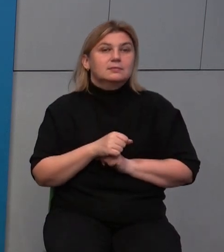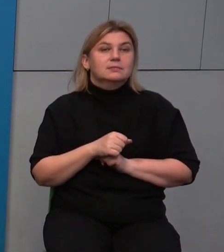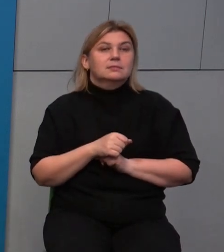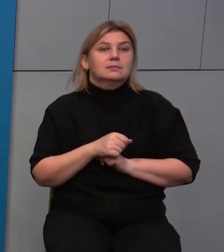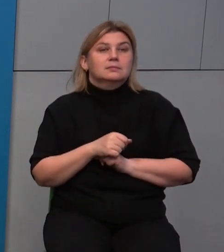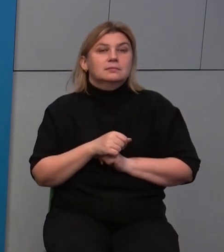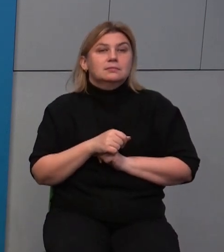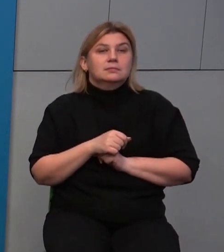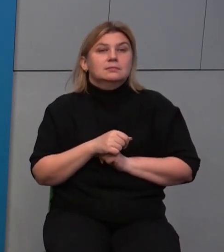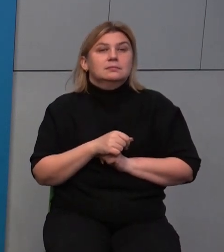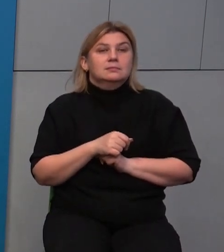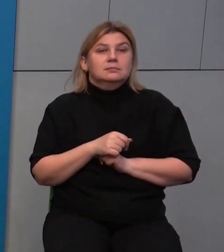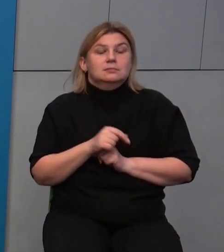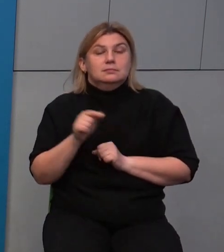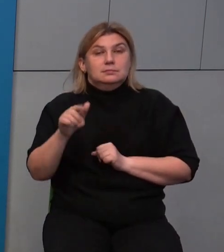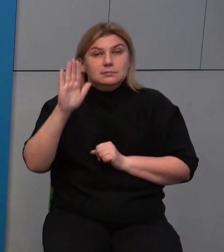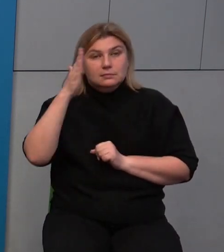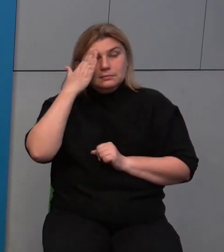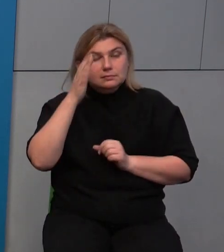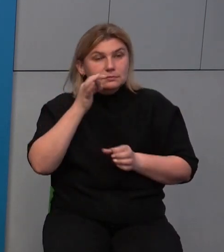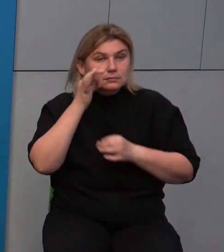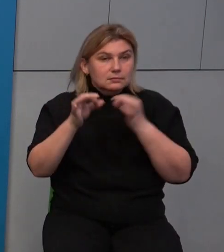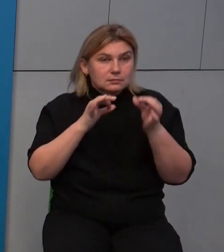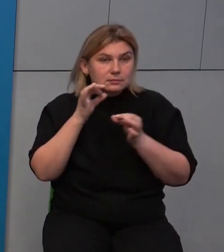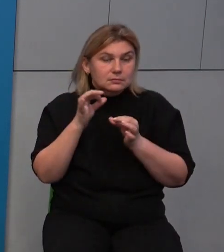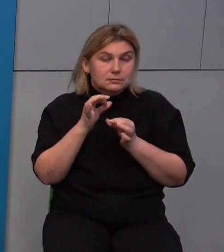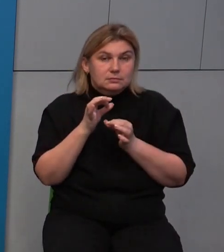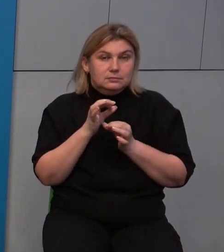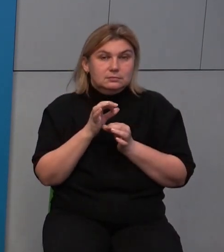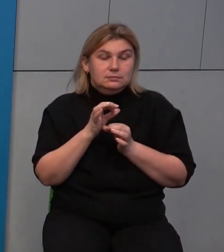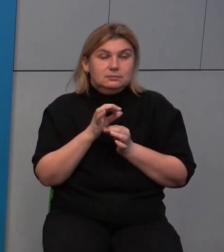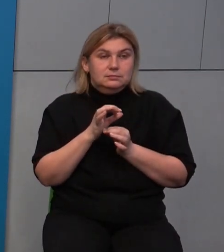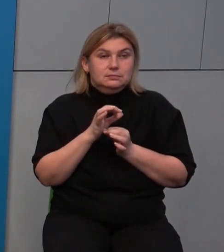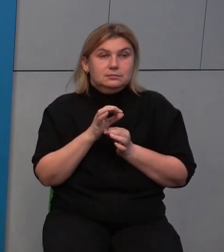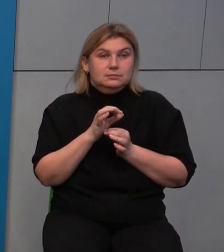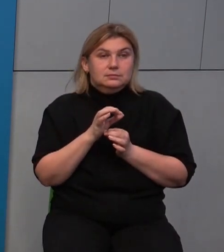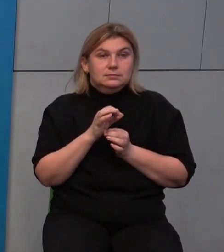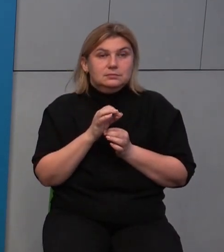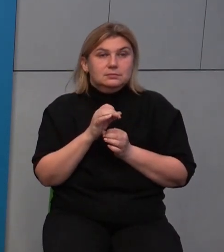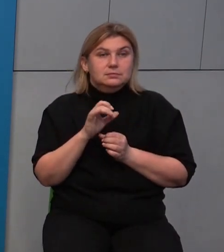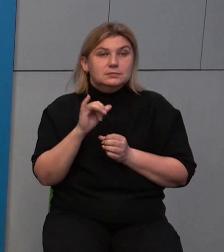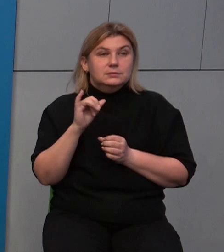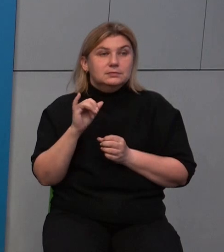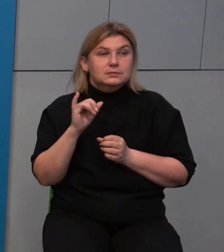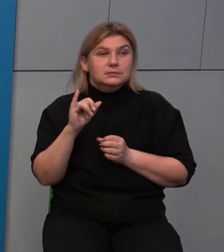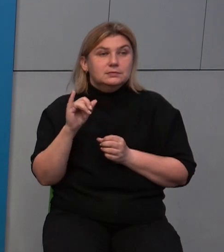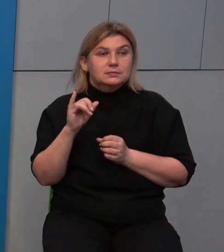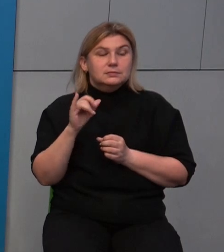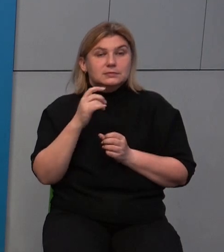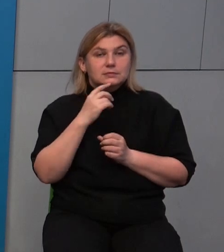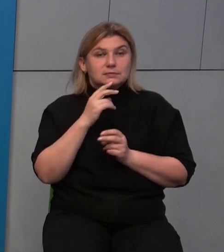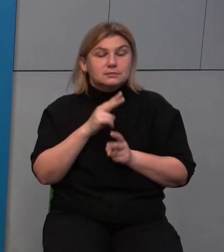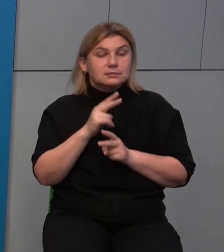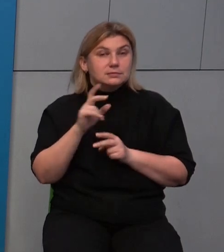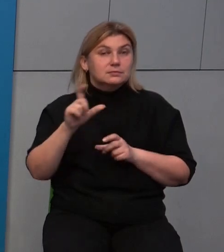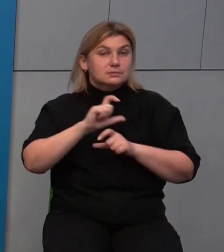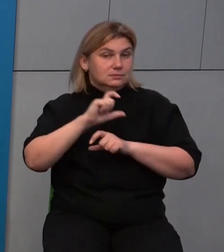Z jednej strony znamy tę opowieść ironiczną o czasach okupacji